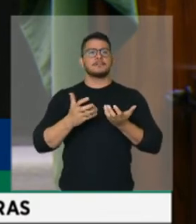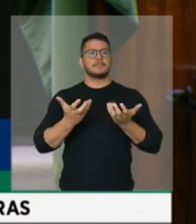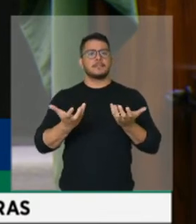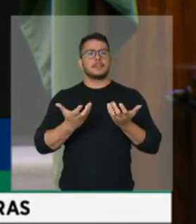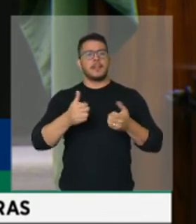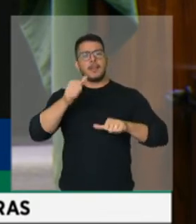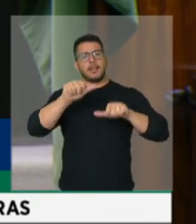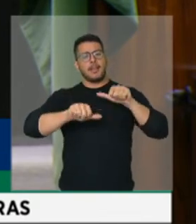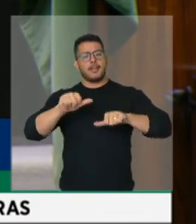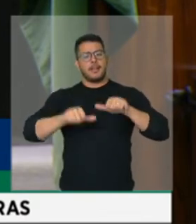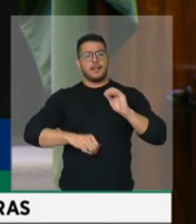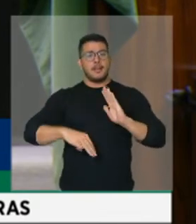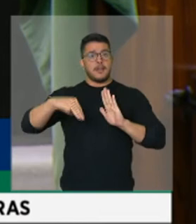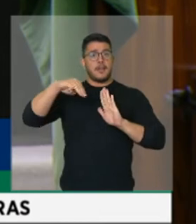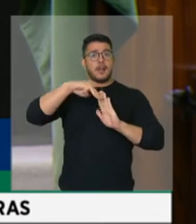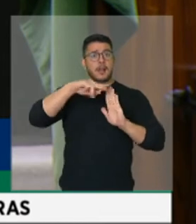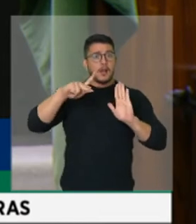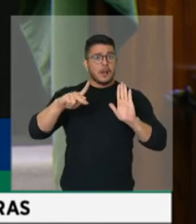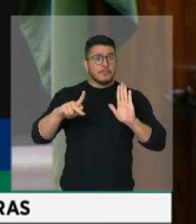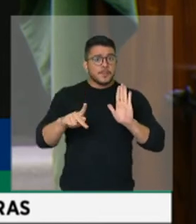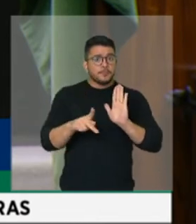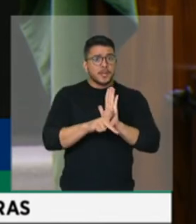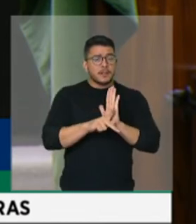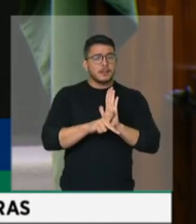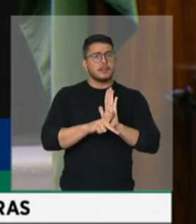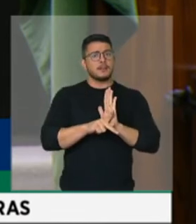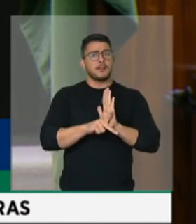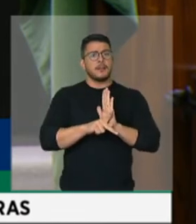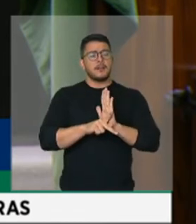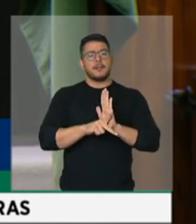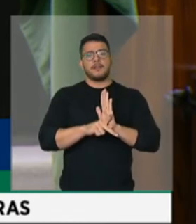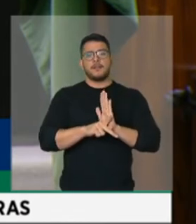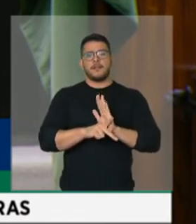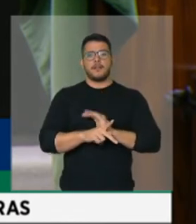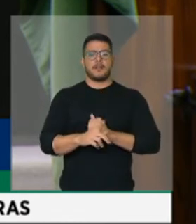NO SETOR DO SANEAMENTO... DA ENERGIA E DOS TRANSPORTES. O QUE JUSTIFICA O CONGRESSO